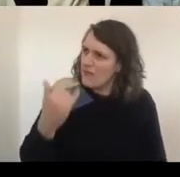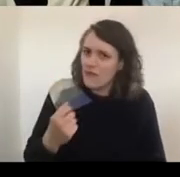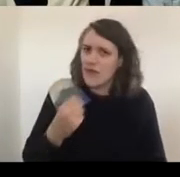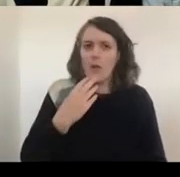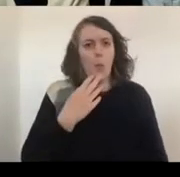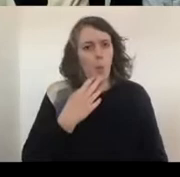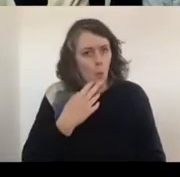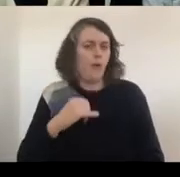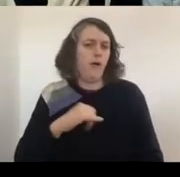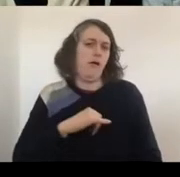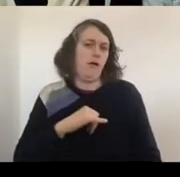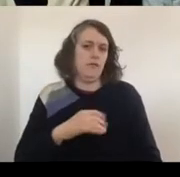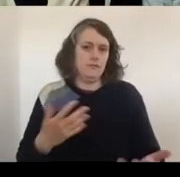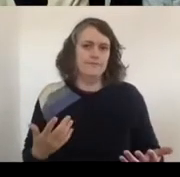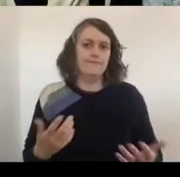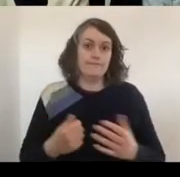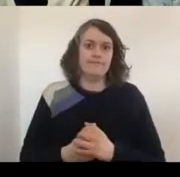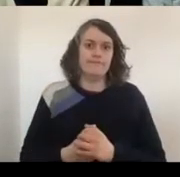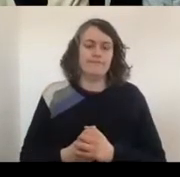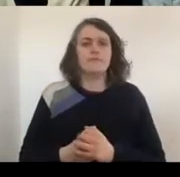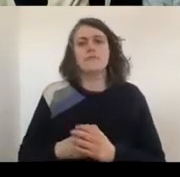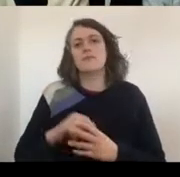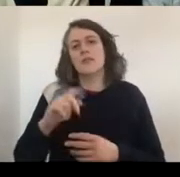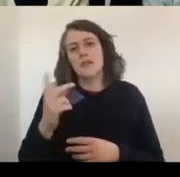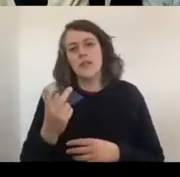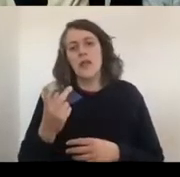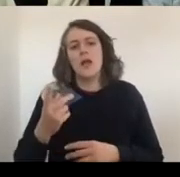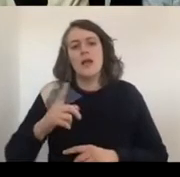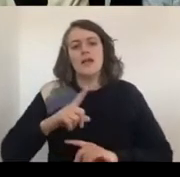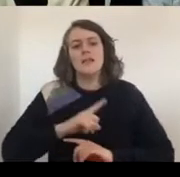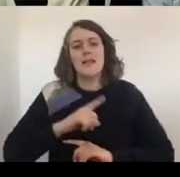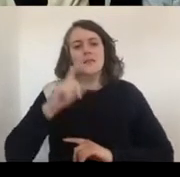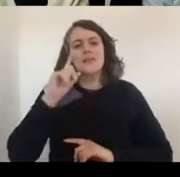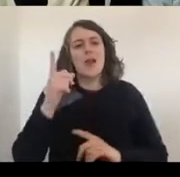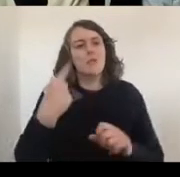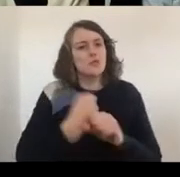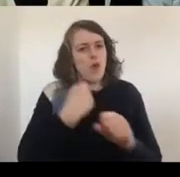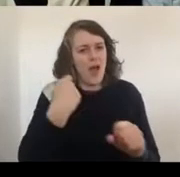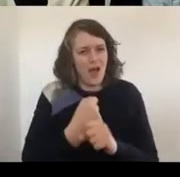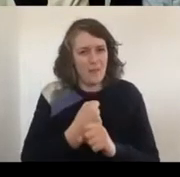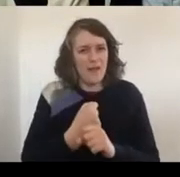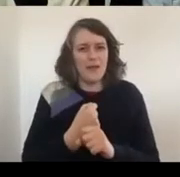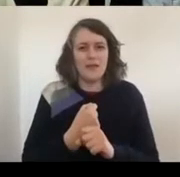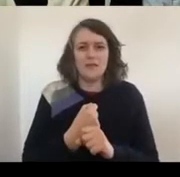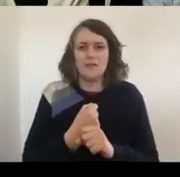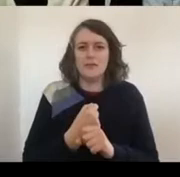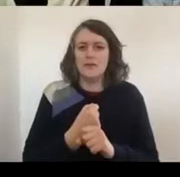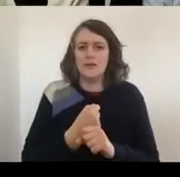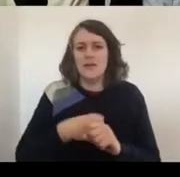komme ich ein bisschen zum Thema. Wir verstehen diese Arbeit, obwohl sie ganz klar fokussiert ist